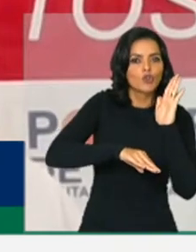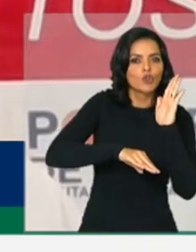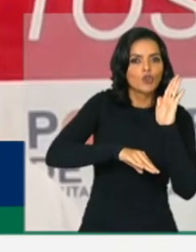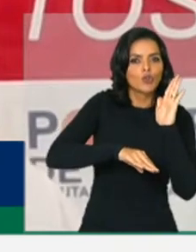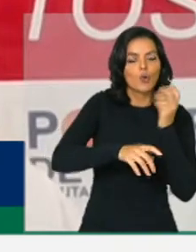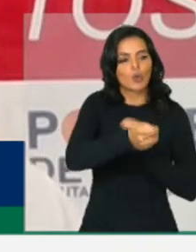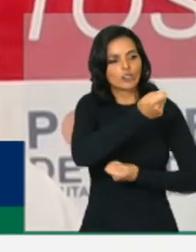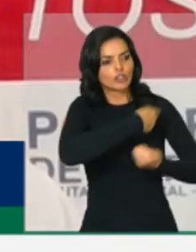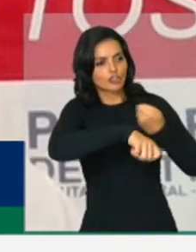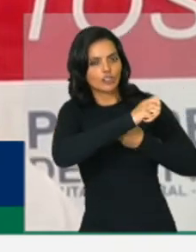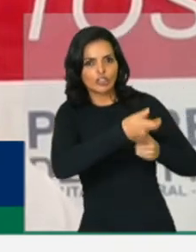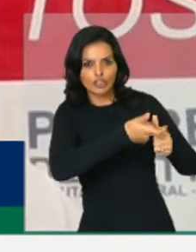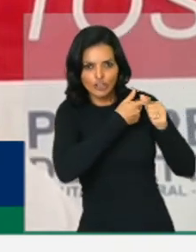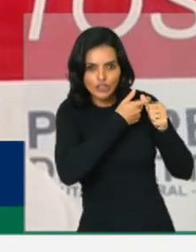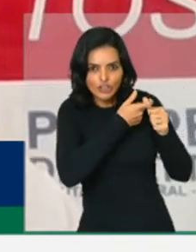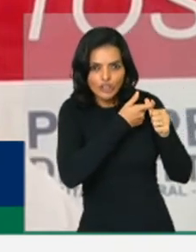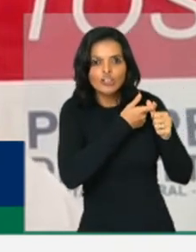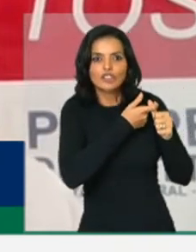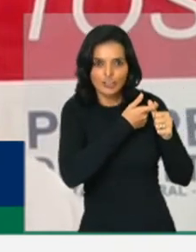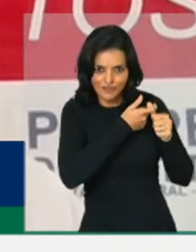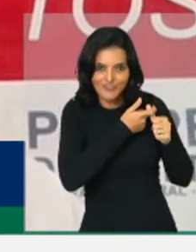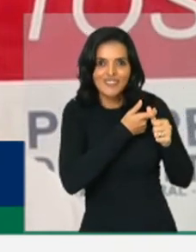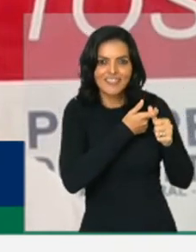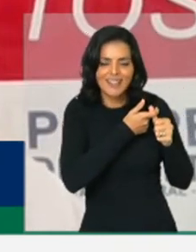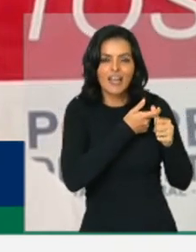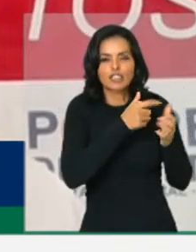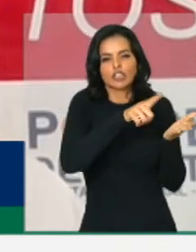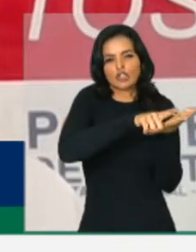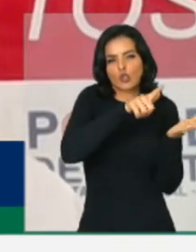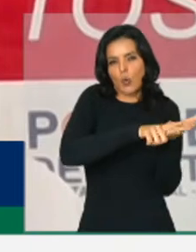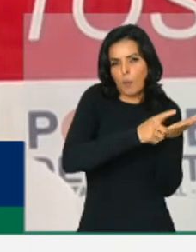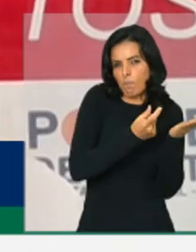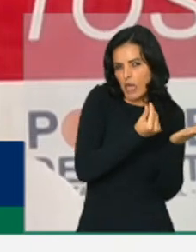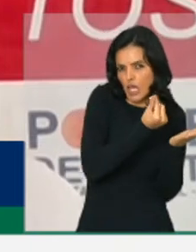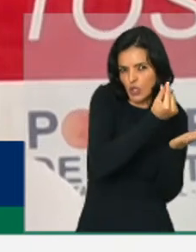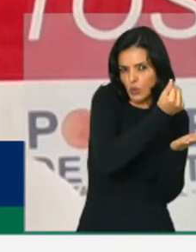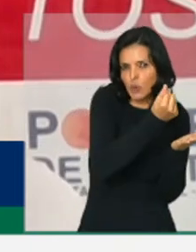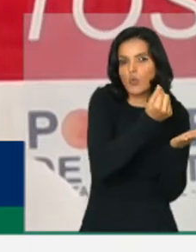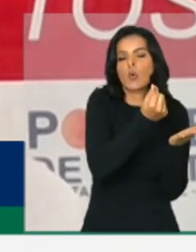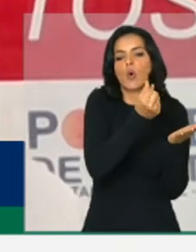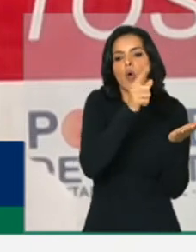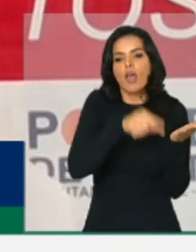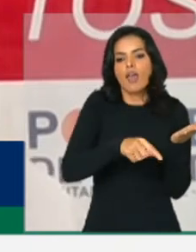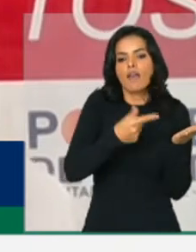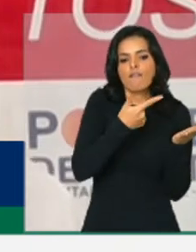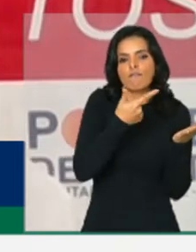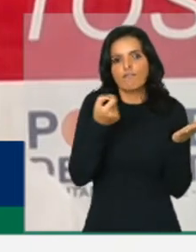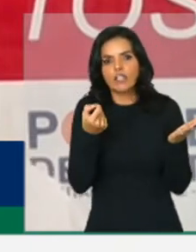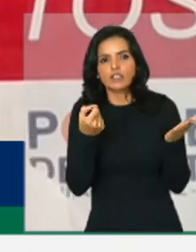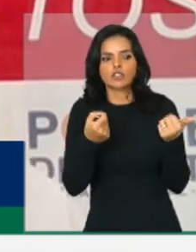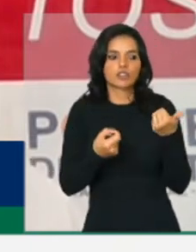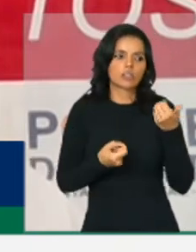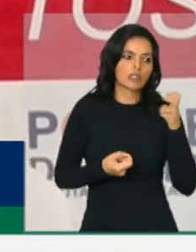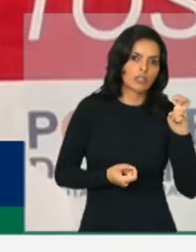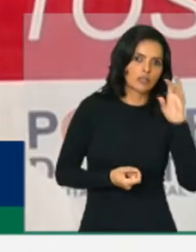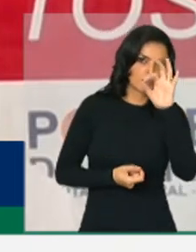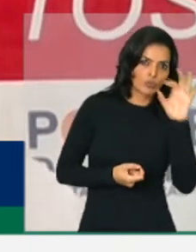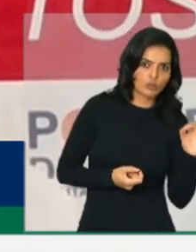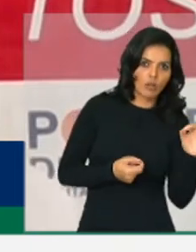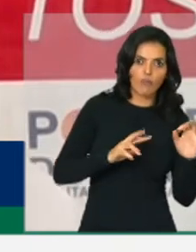70, 80% DE REBATE DE DESCONTO. OU SEJA, ELE ACABOU DETURPANDO A MEDIDA PROVISÓRIA. A MEDIDA PROVISÓRIA NÃO É RUIM. A MEDIDA PROVISÓRIA É BOA MAS